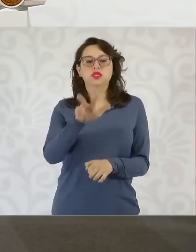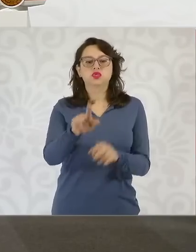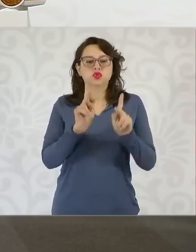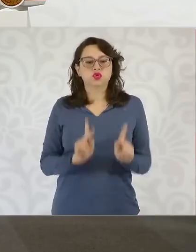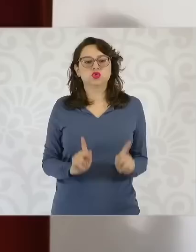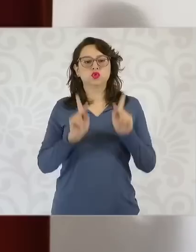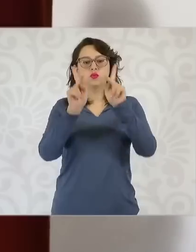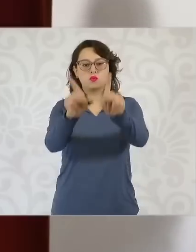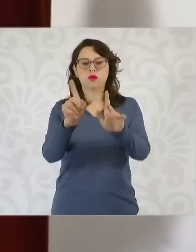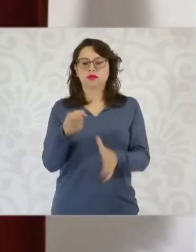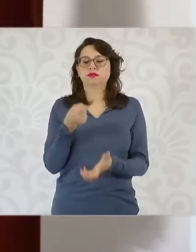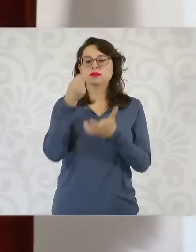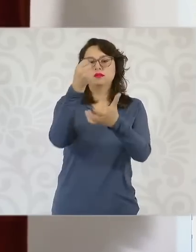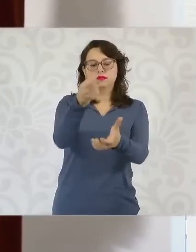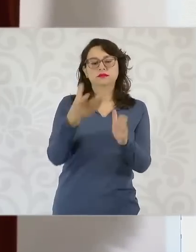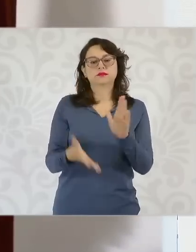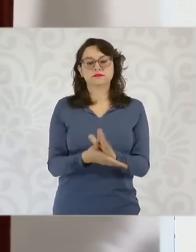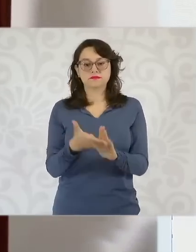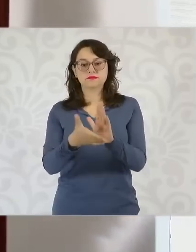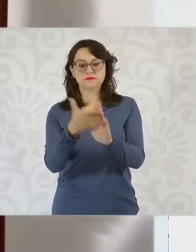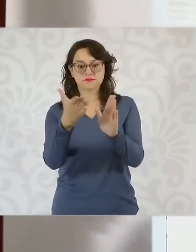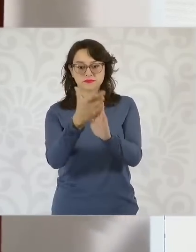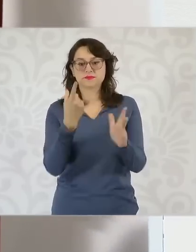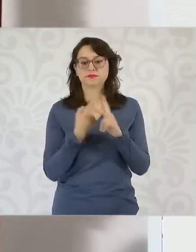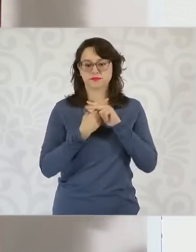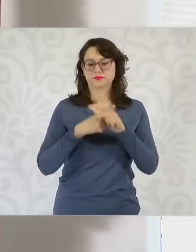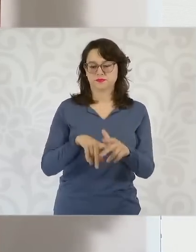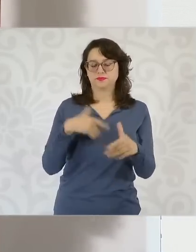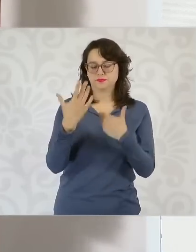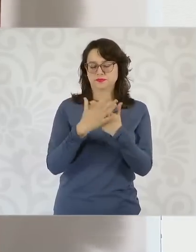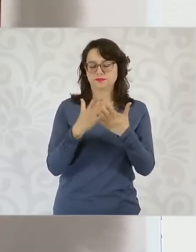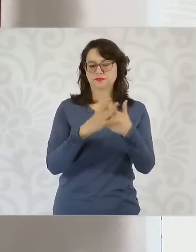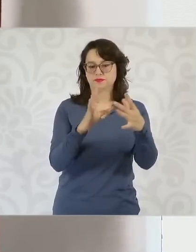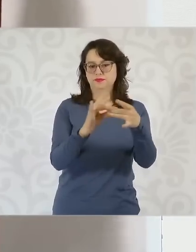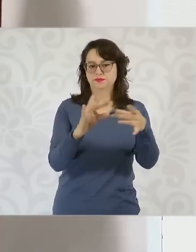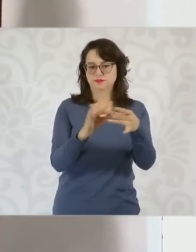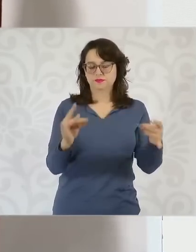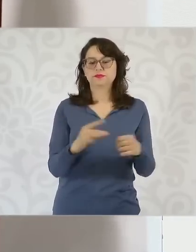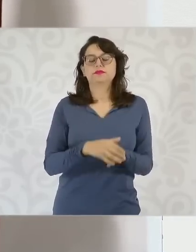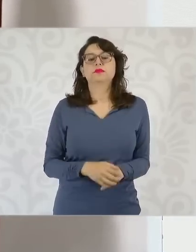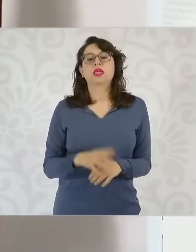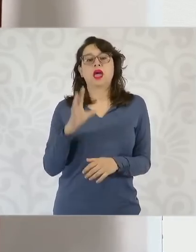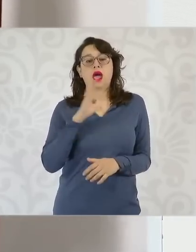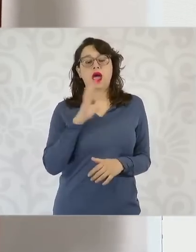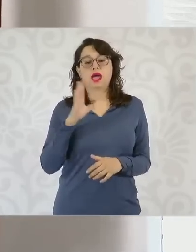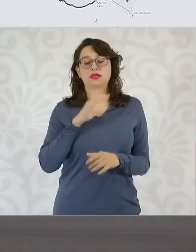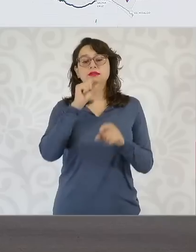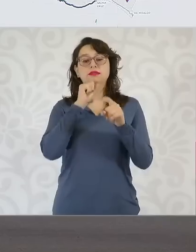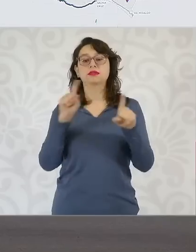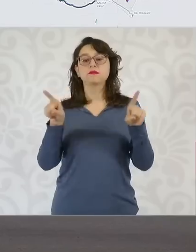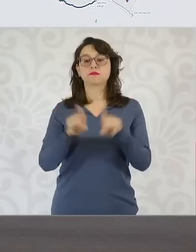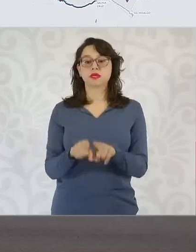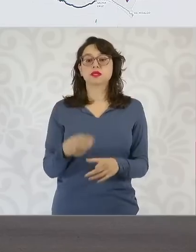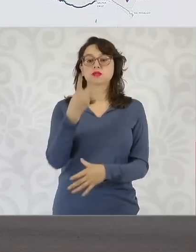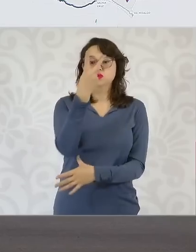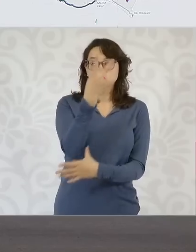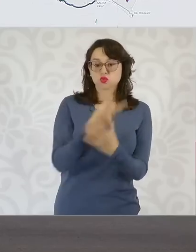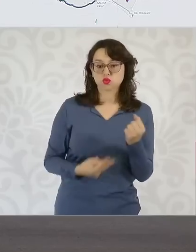estos y y sus fechas de inicio y la inversión que le llamamos mixta que es un modelo que le llamamos